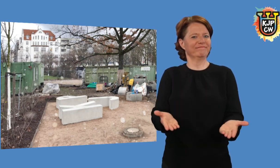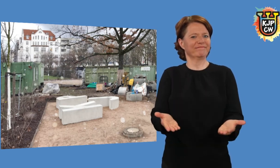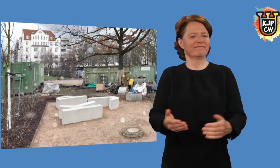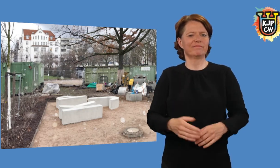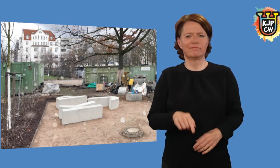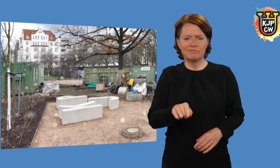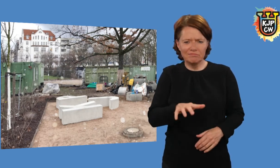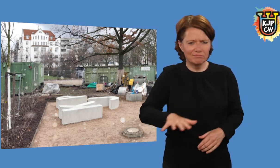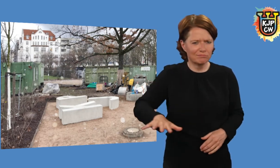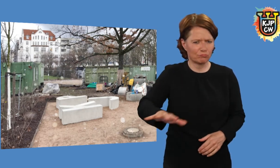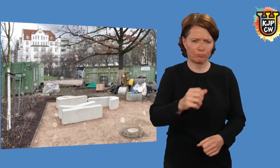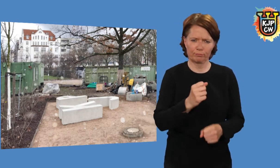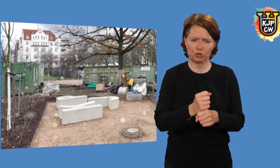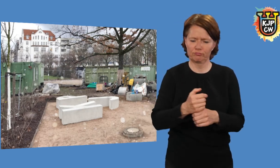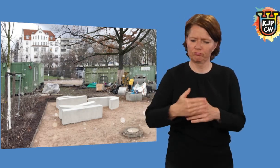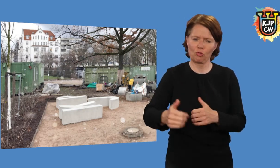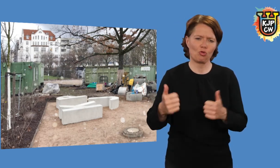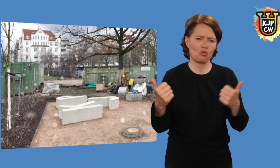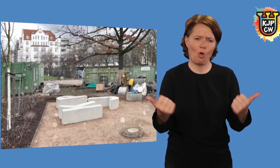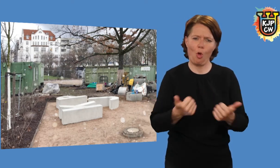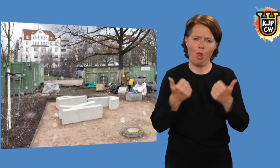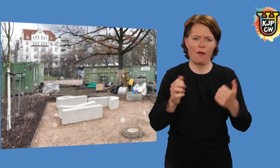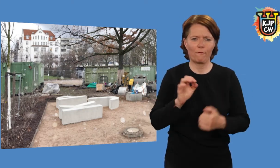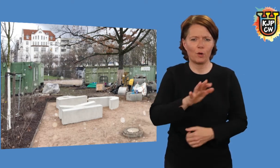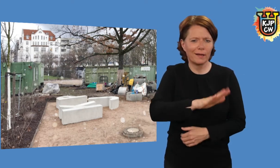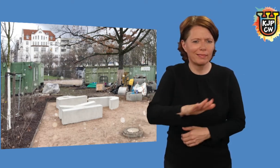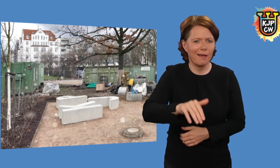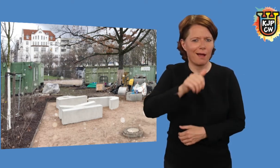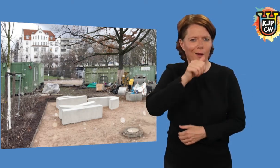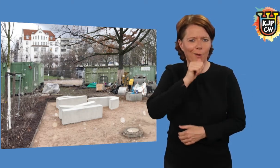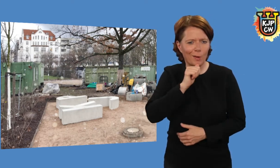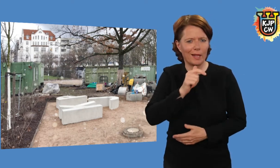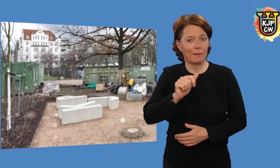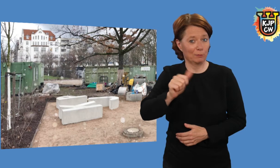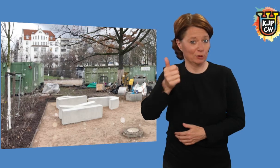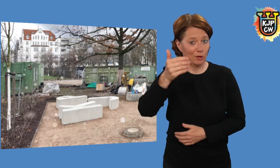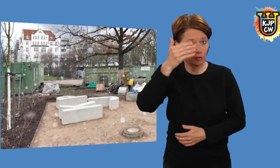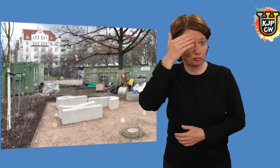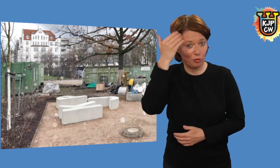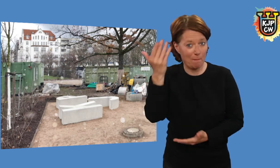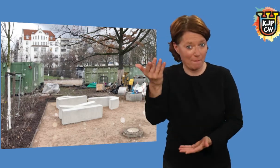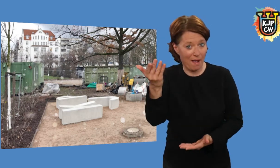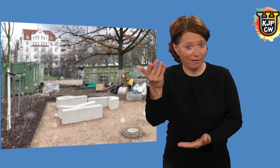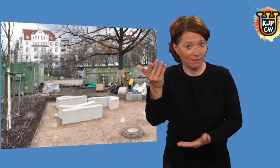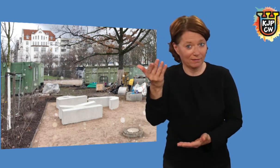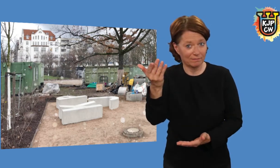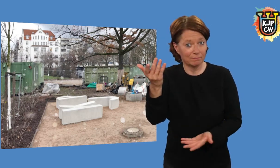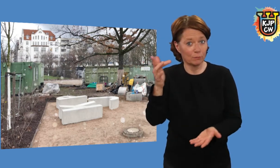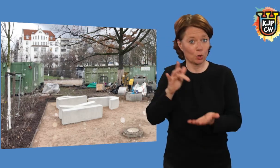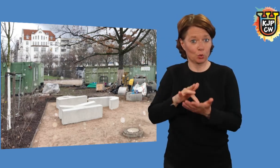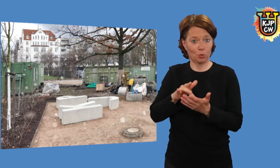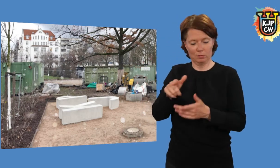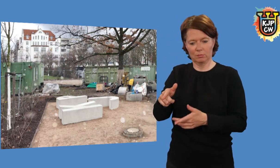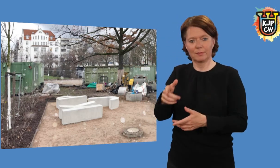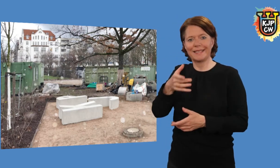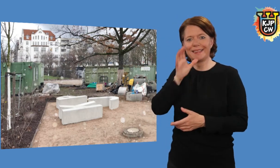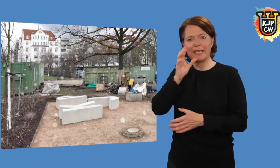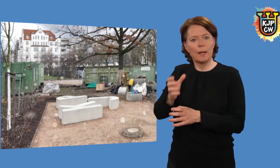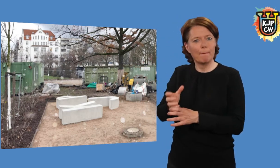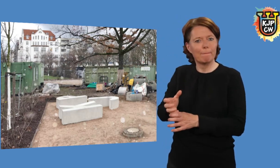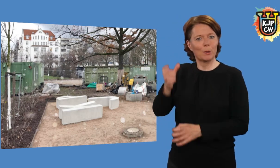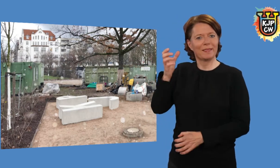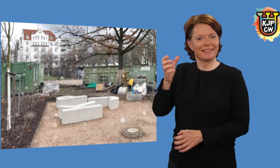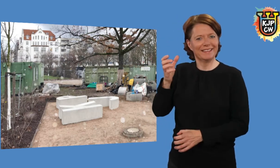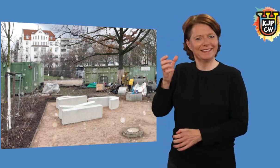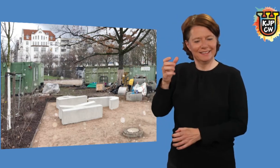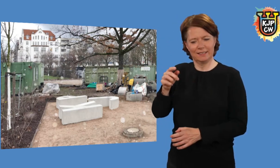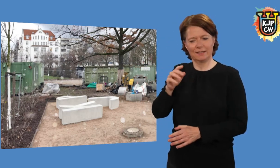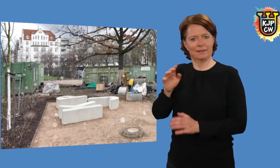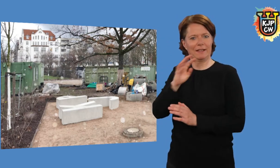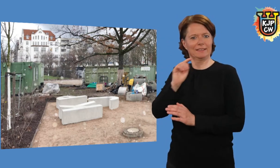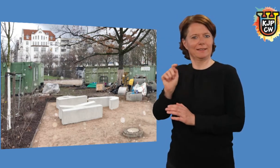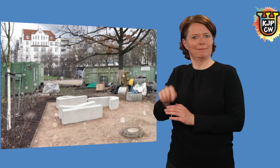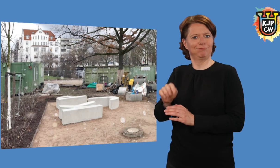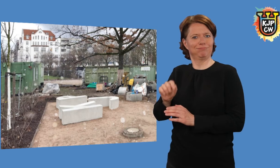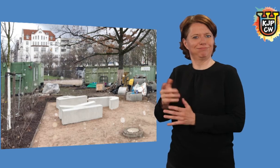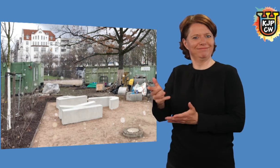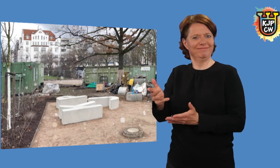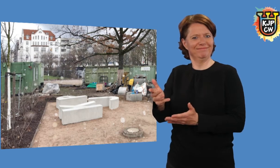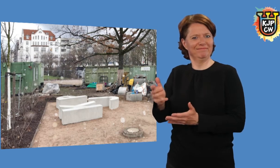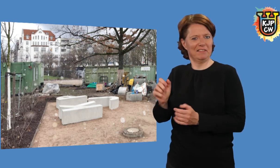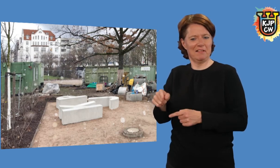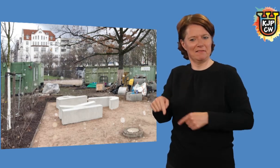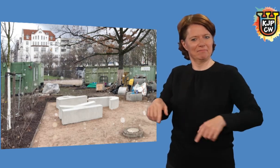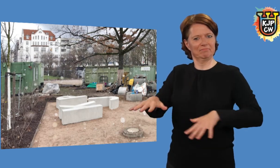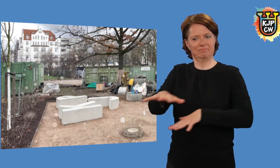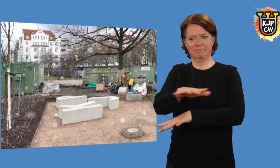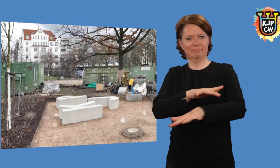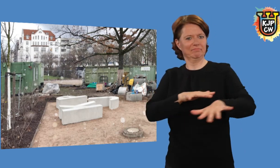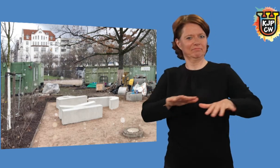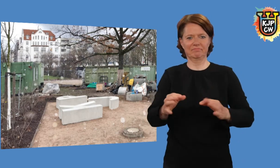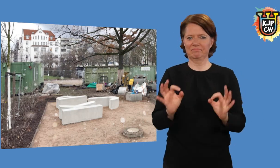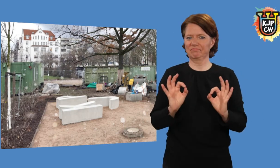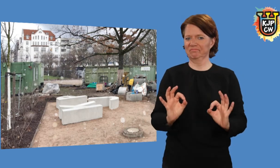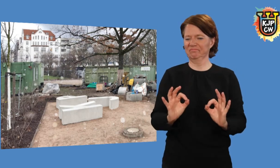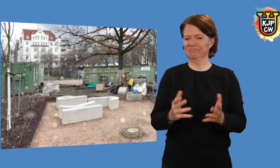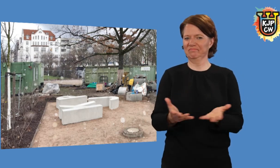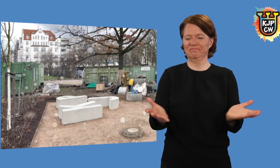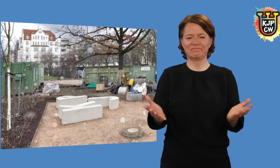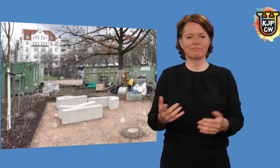Es wird nun bestimmt ein toller Aufenthaltsort für Kinder und Jugendliche, besonders im Sommer, wenn dann auch unser Trinkbrunnen neben den Bänken sprudelt.